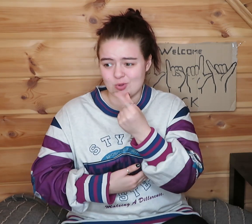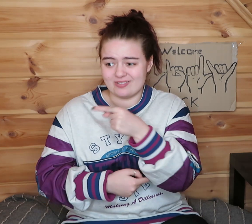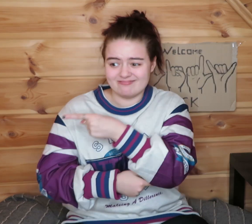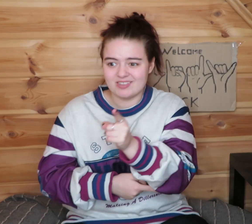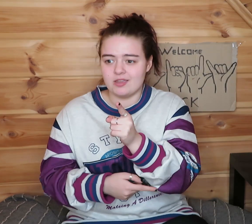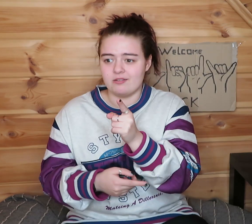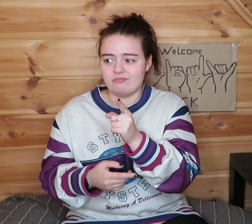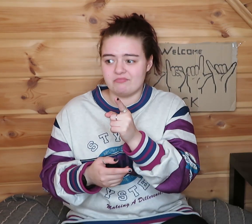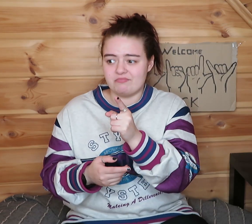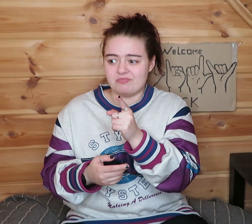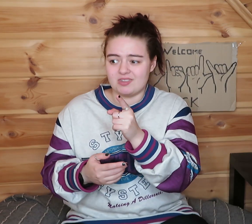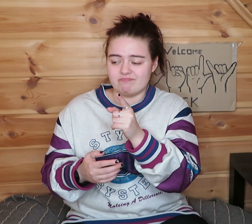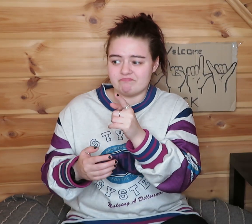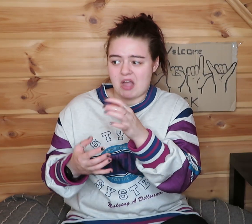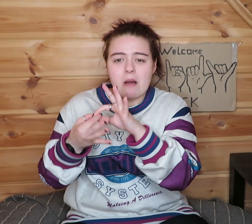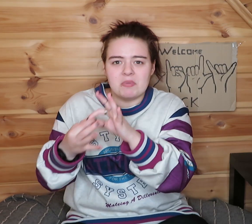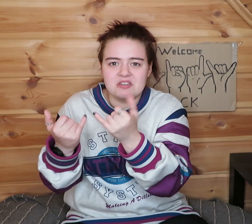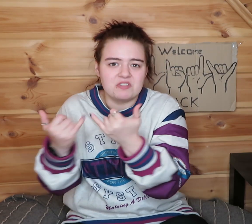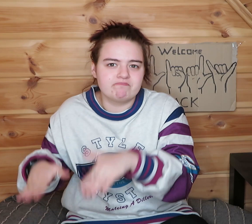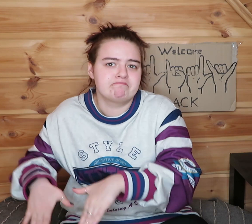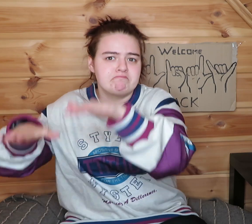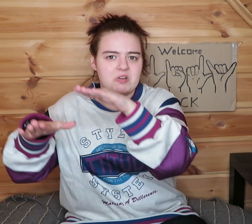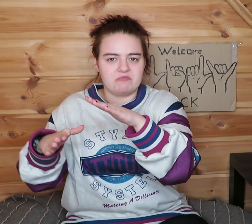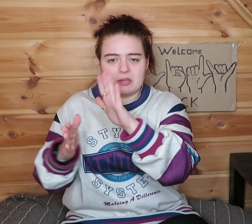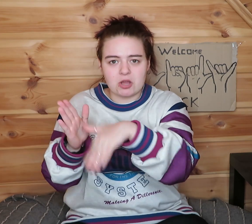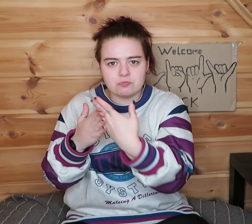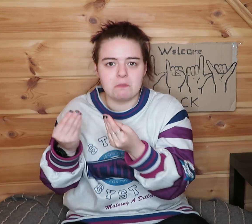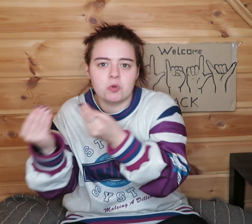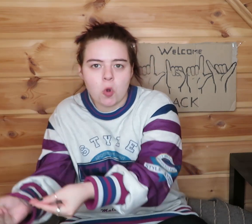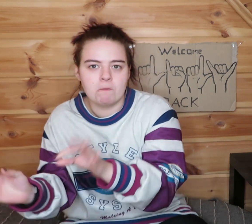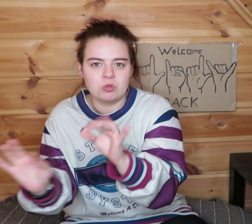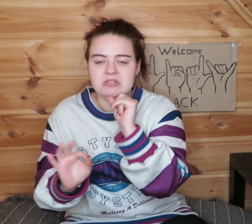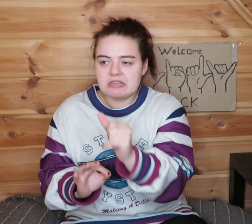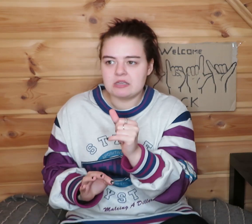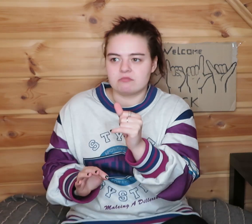Es ist abhängig wie sie aufwachsen. Ob sie Gebärdensprache bekommen oder nicht...